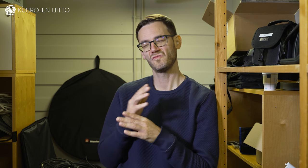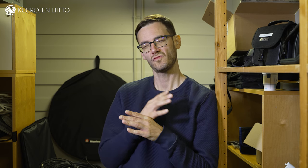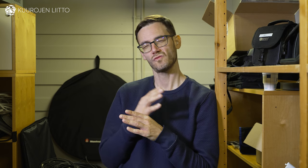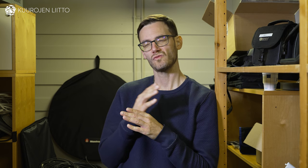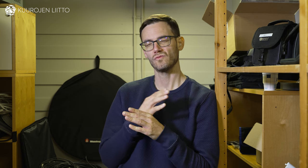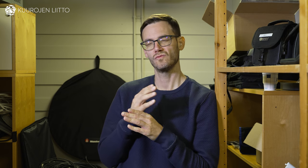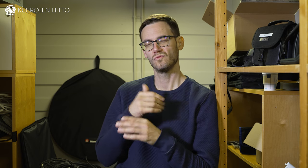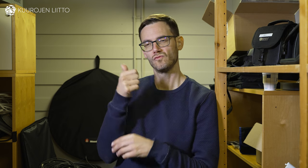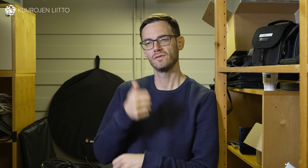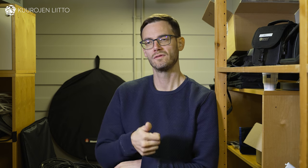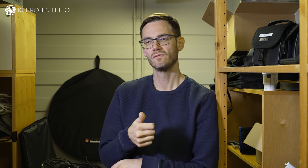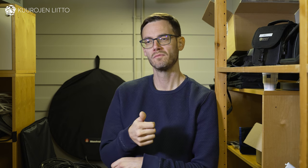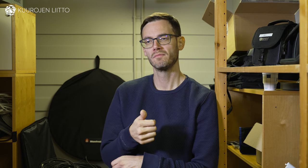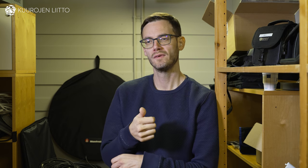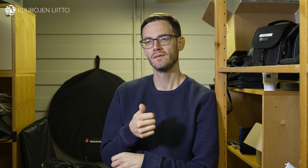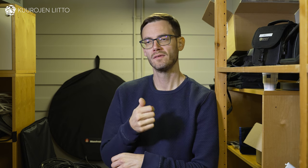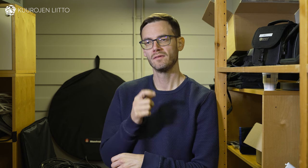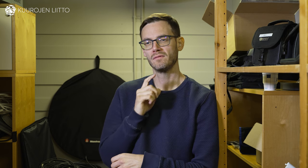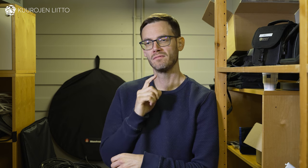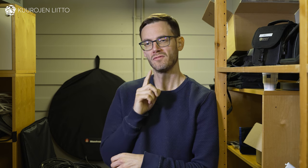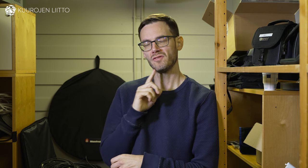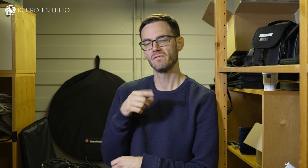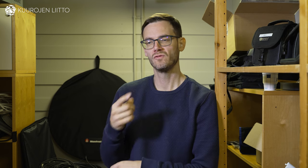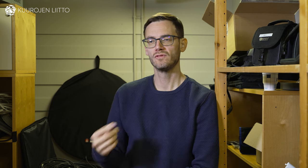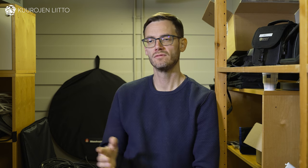Julkaisemme vuosittain noin 90 videota.